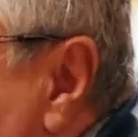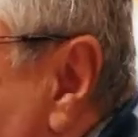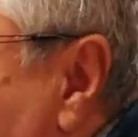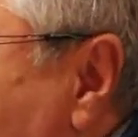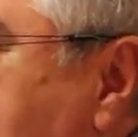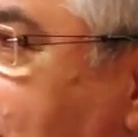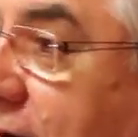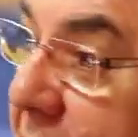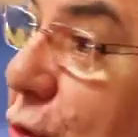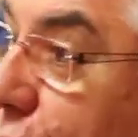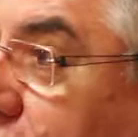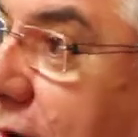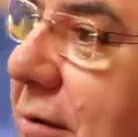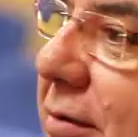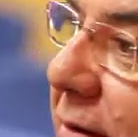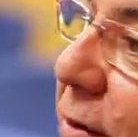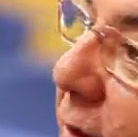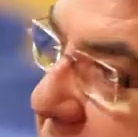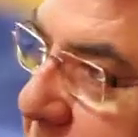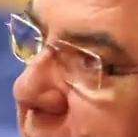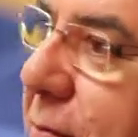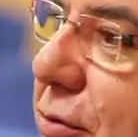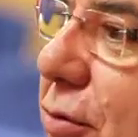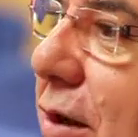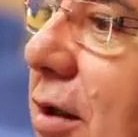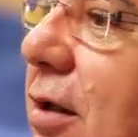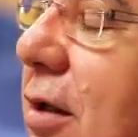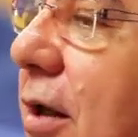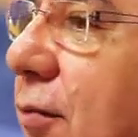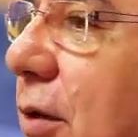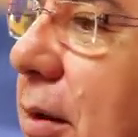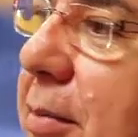se atreviera, allí que estaba todos "controlados", o la mayoría de los medios,